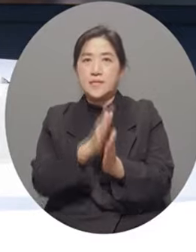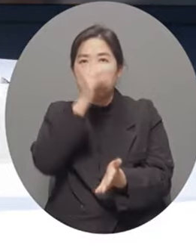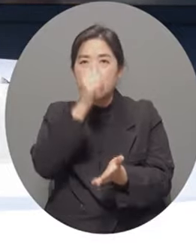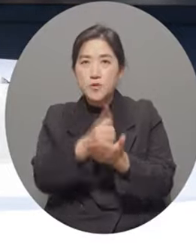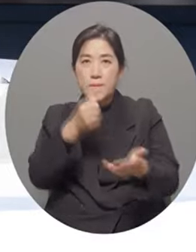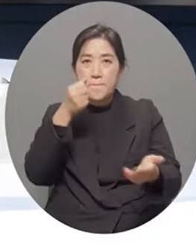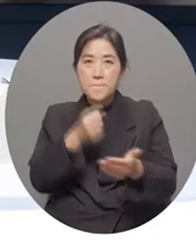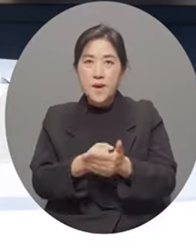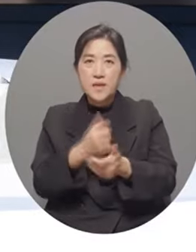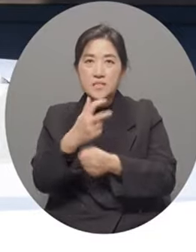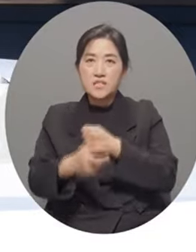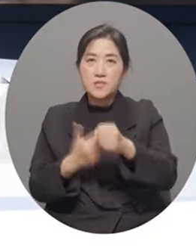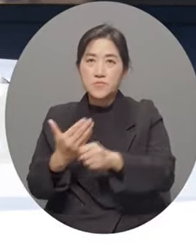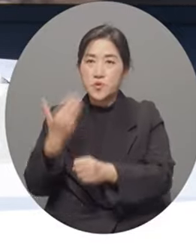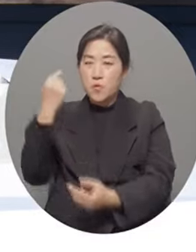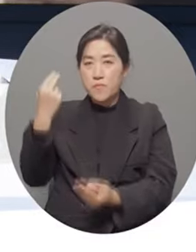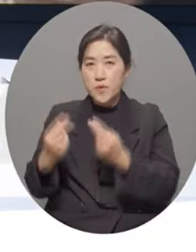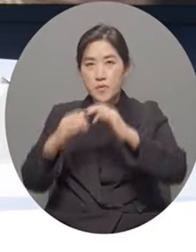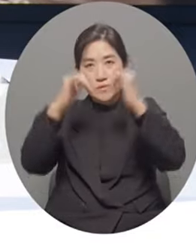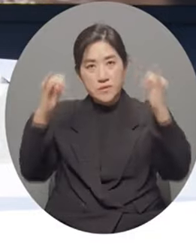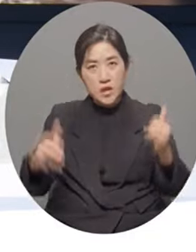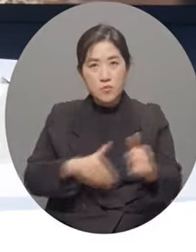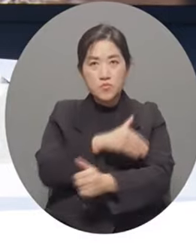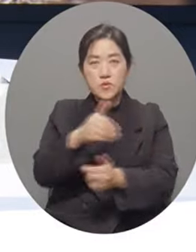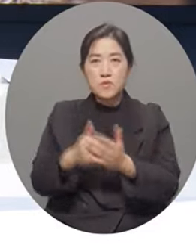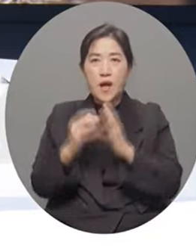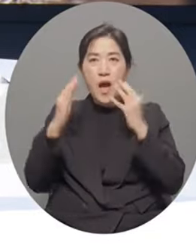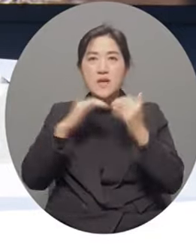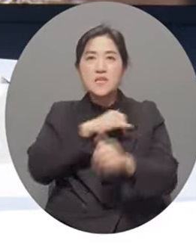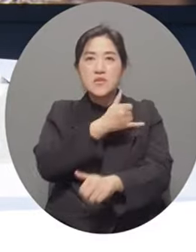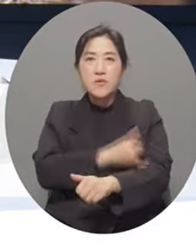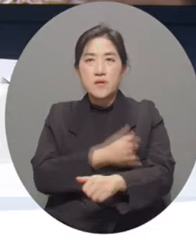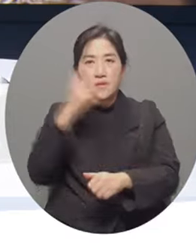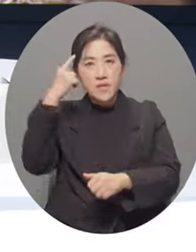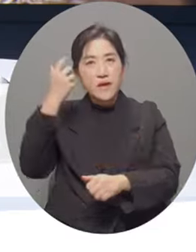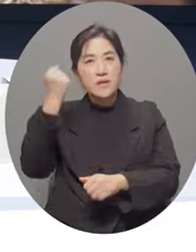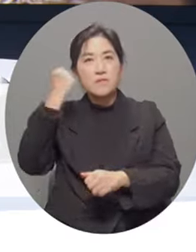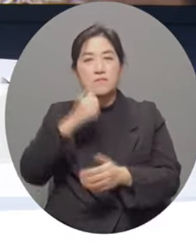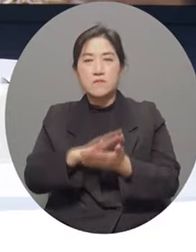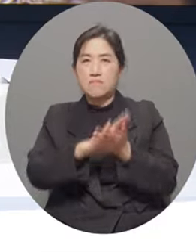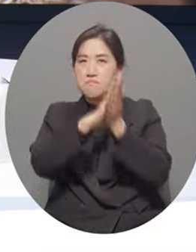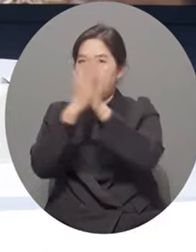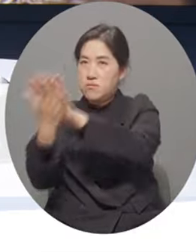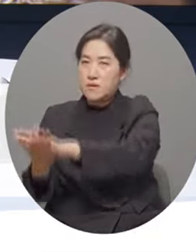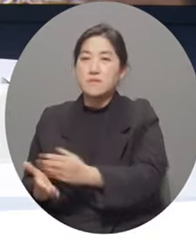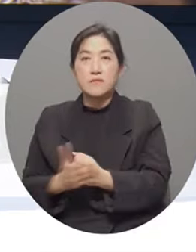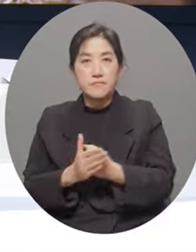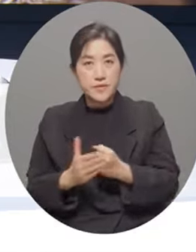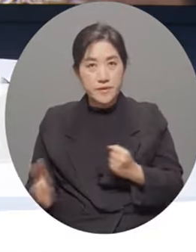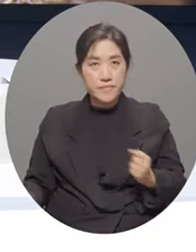내일부터는 영아살해죄가 아예 폐지됩니다. 이 죄가 제정된 70년 전에 비해 사회 상도,영아 인권에 대한 우리 사회의 인식도